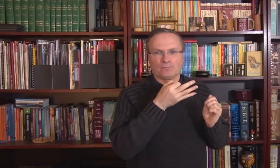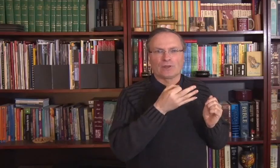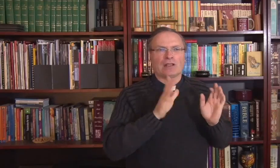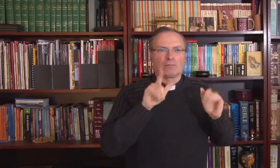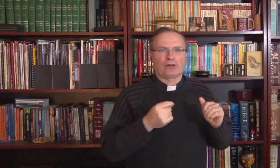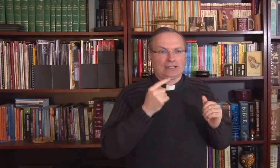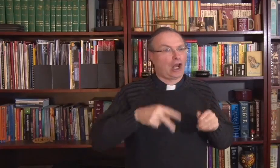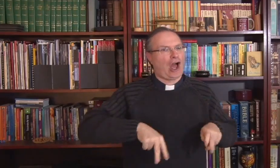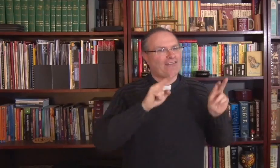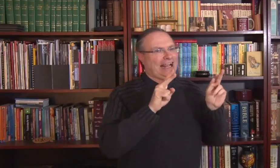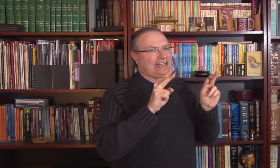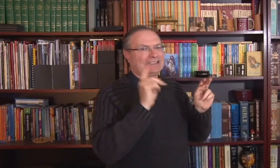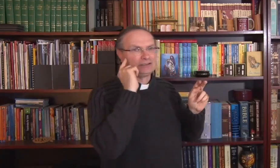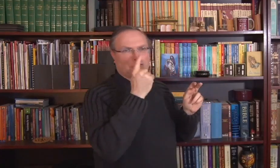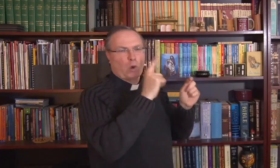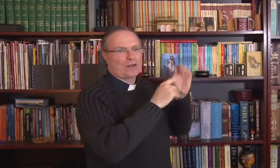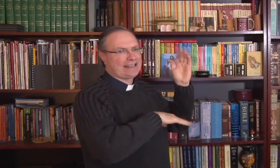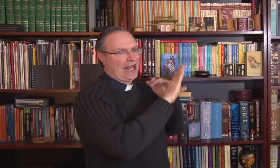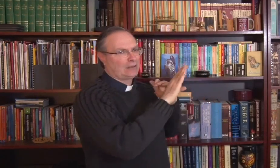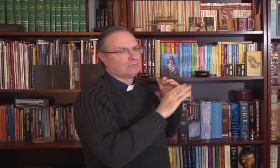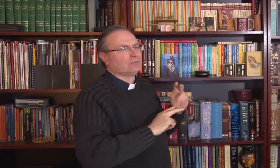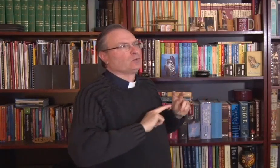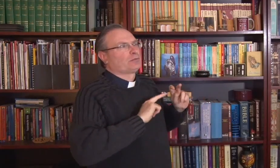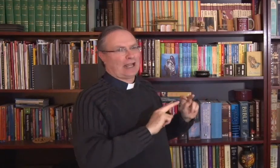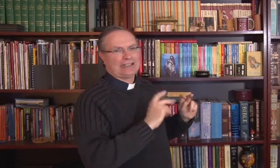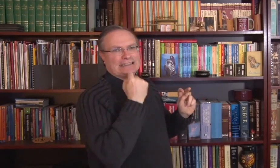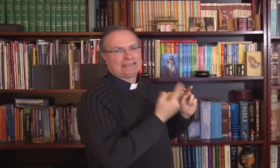Puis il leva les yeux au ciel, soupira et dit: